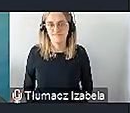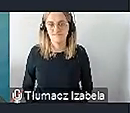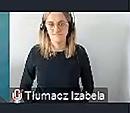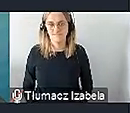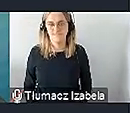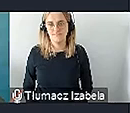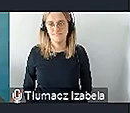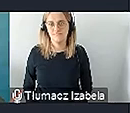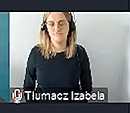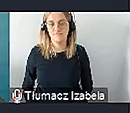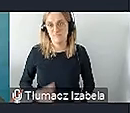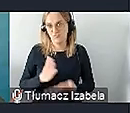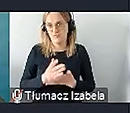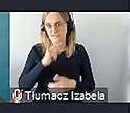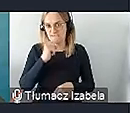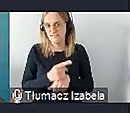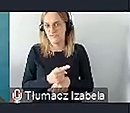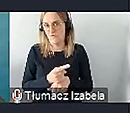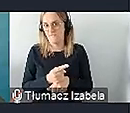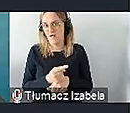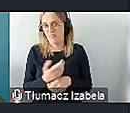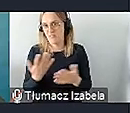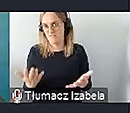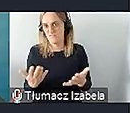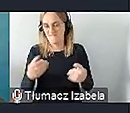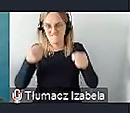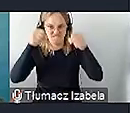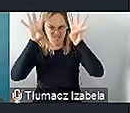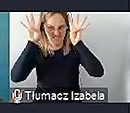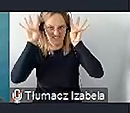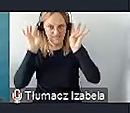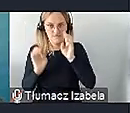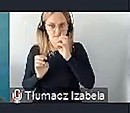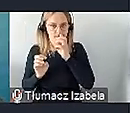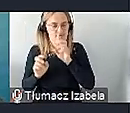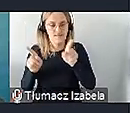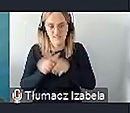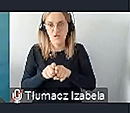Czyli mamy taką zdecydowaną fryzurę. Była też podpowiedź dotycząca ust.